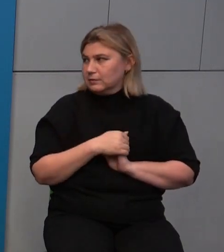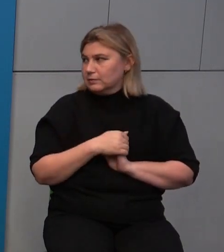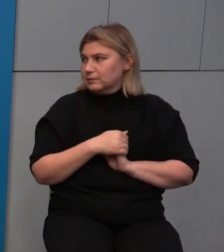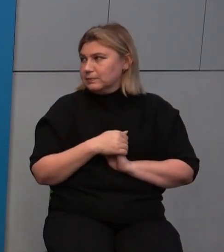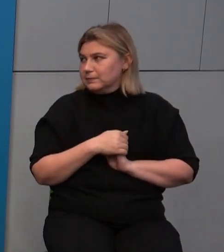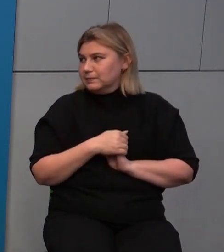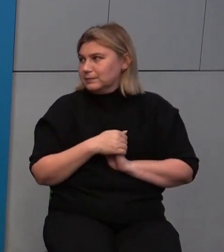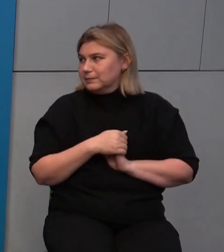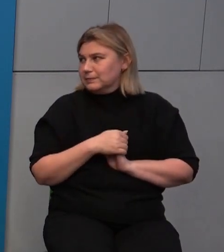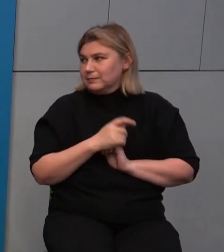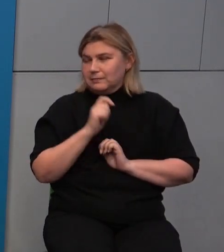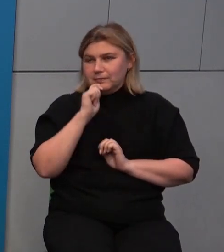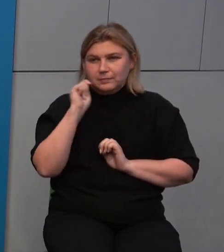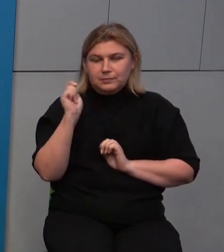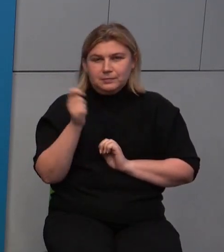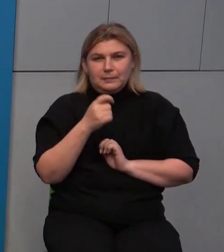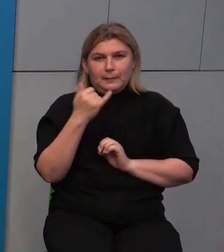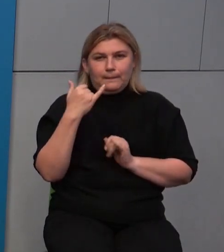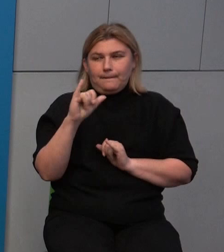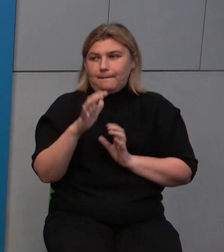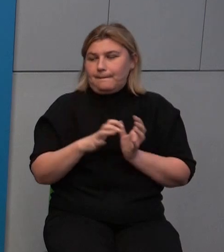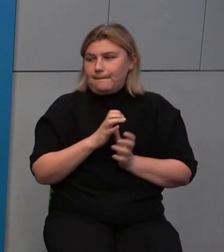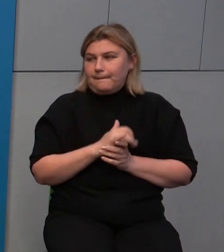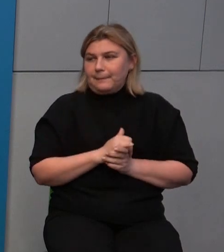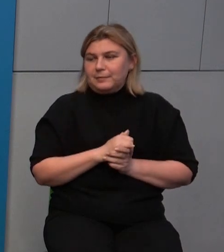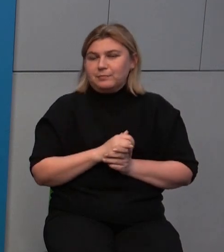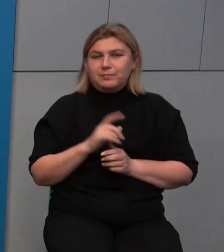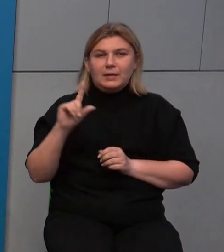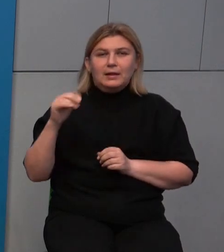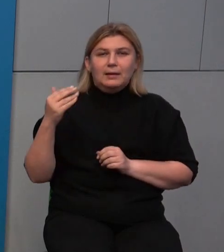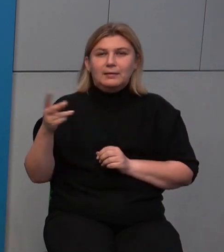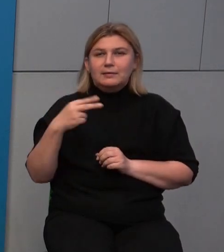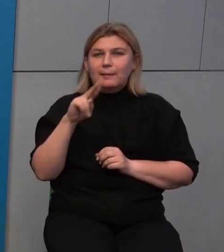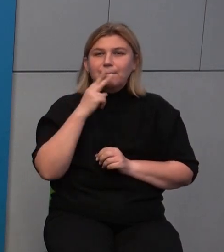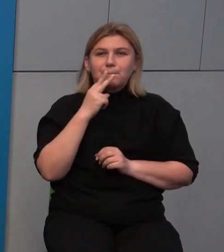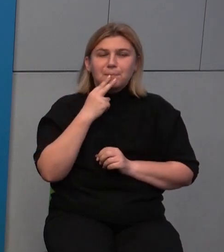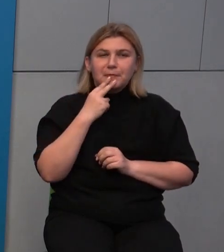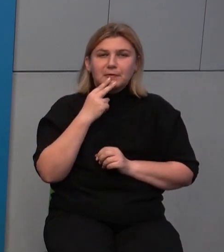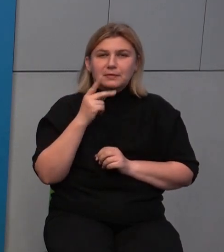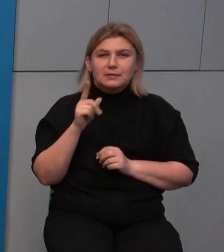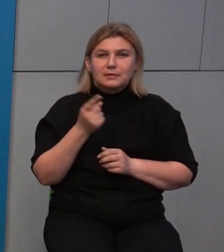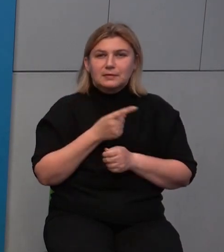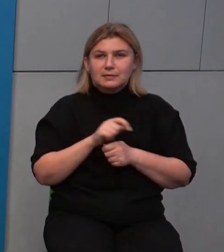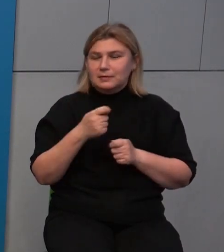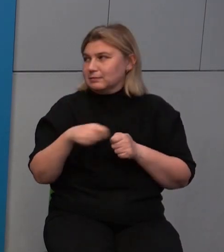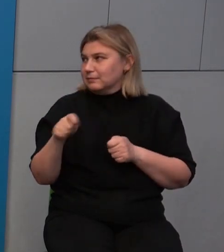podróż w inne światy. W odróżnieniu od Lema nie paliła tych rzeczy nieudanych?